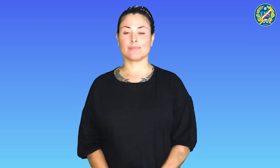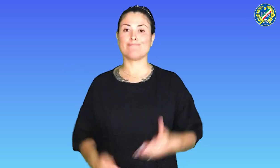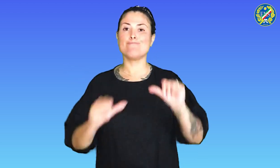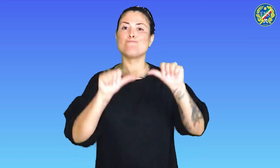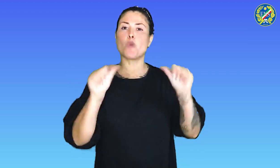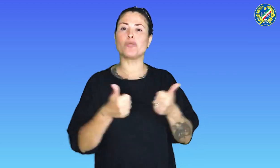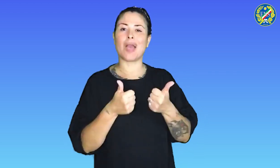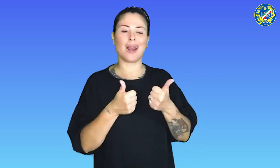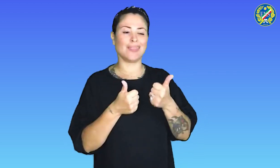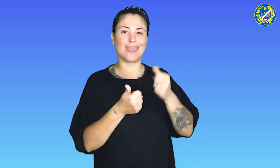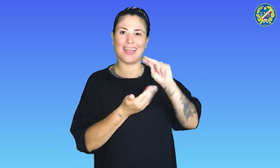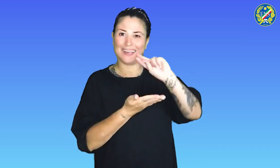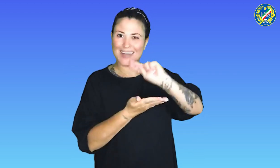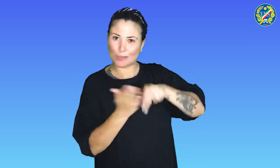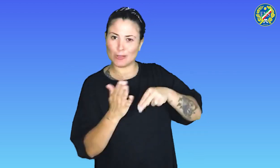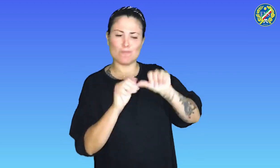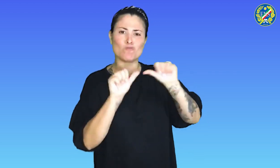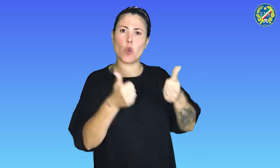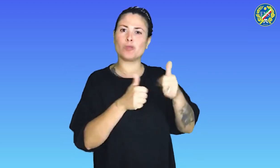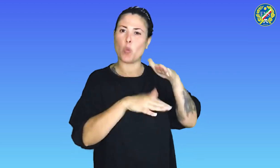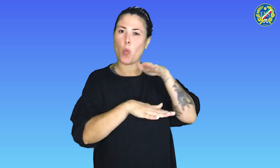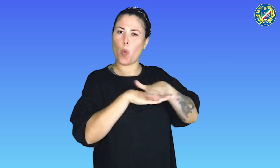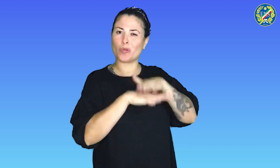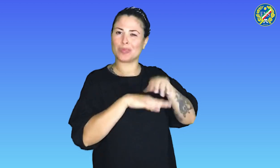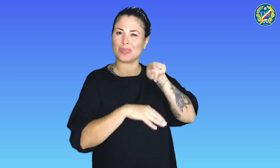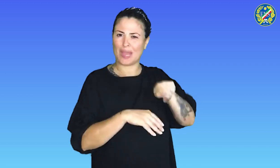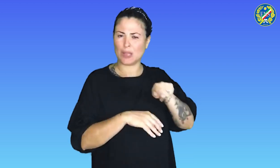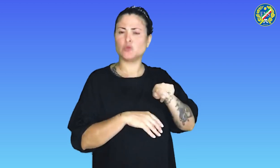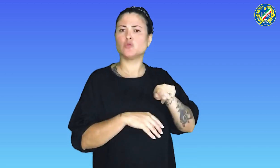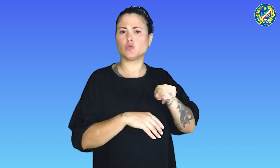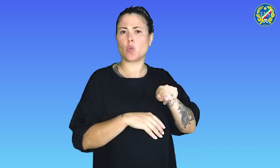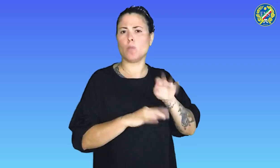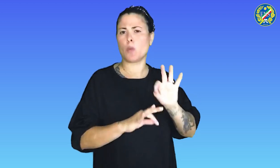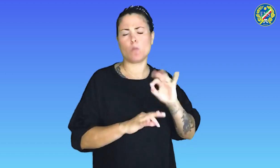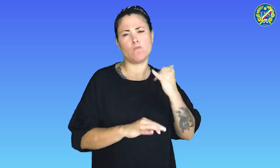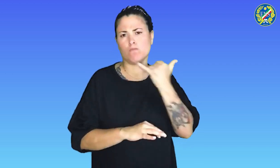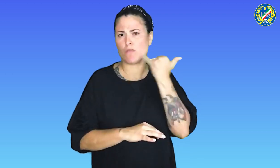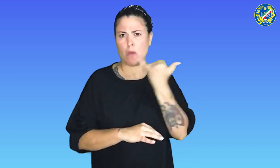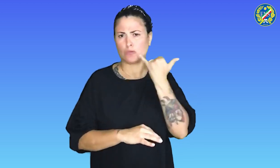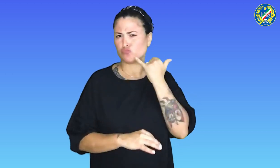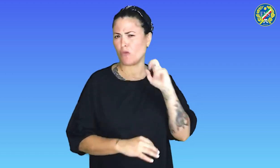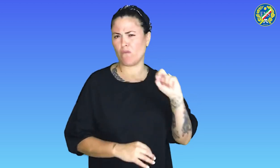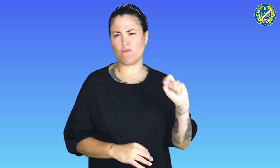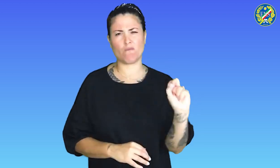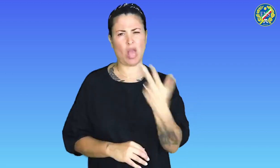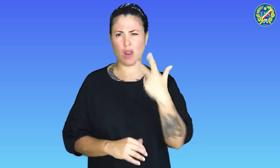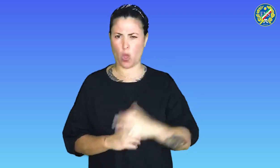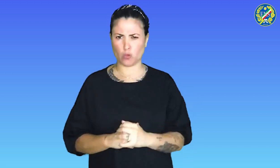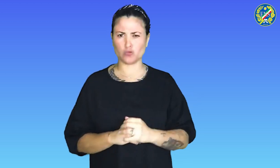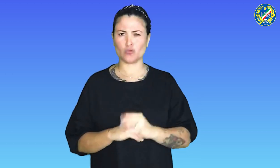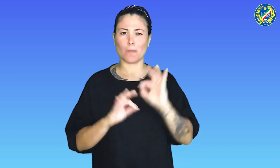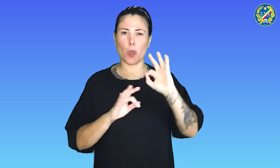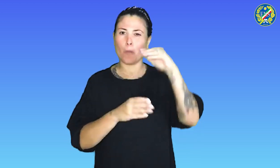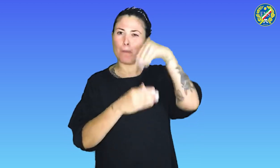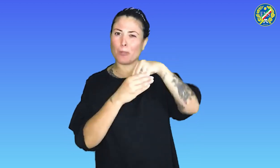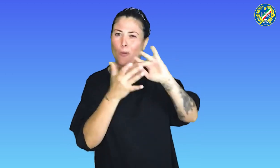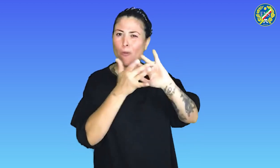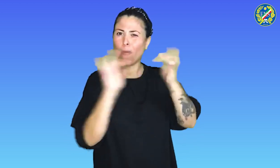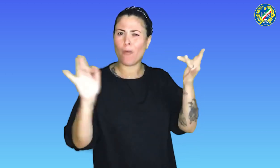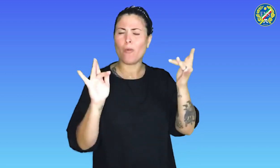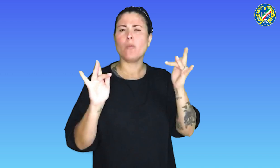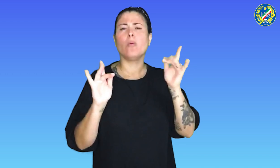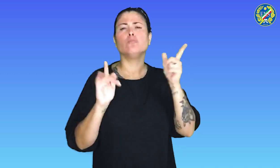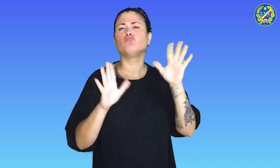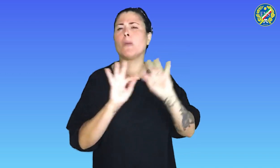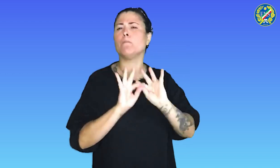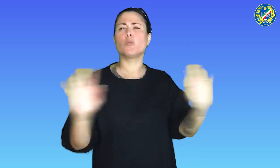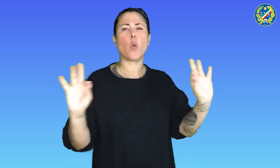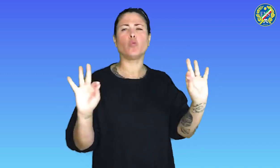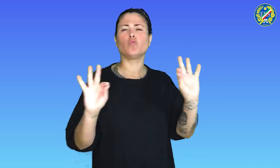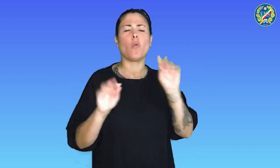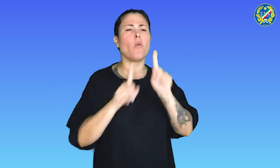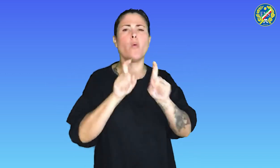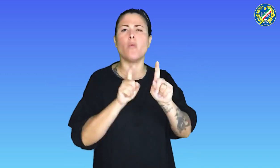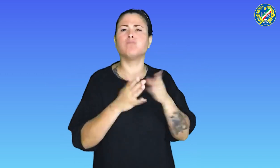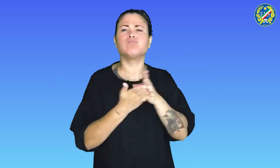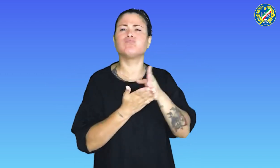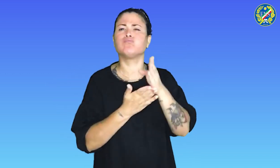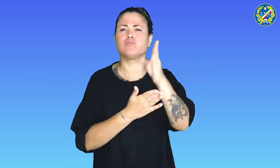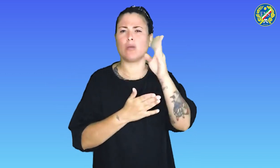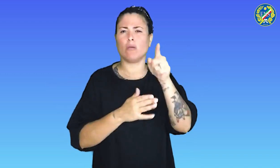Sia la modalità di registrazione sia quella di utilizzo sono estremamente facili ed intuitive;